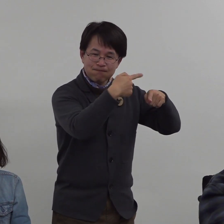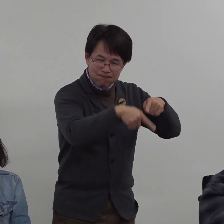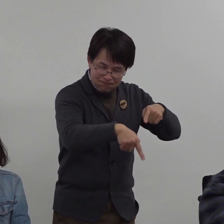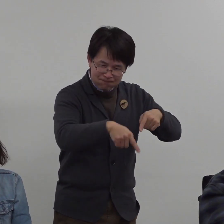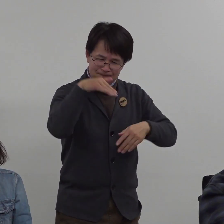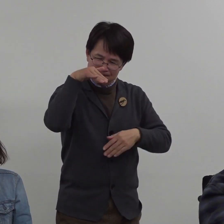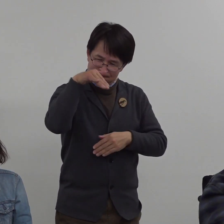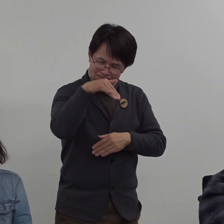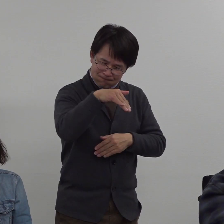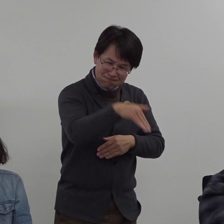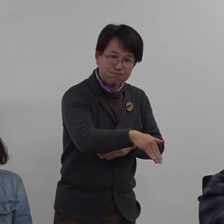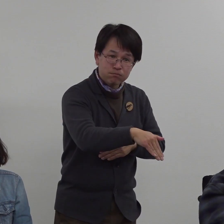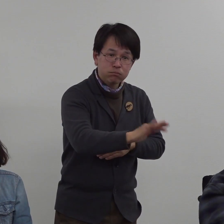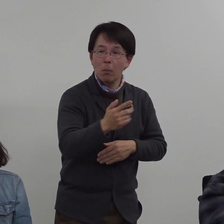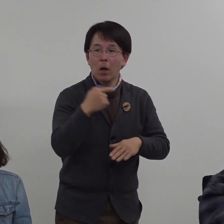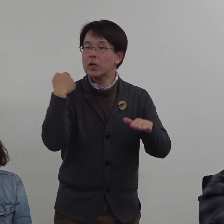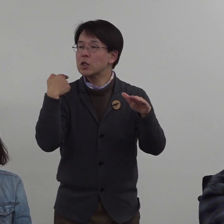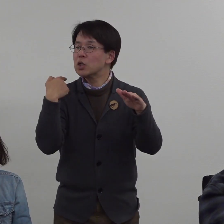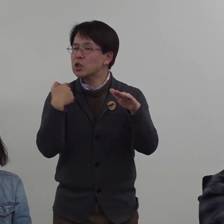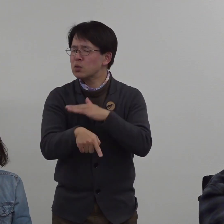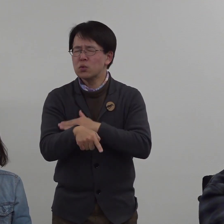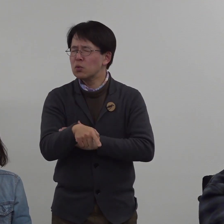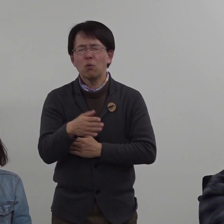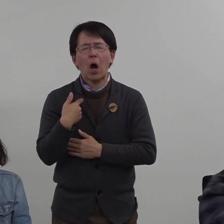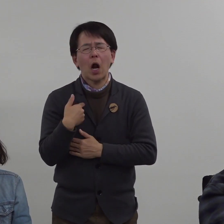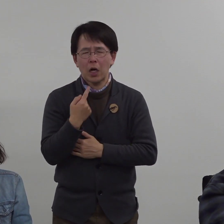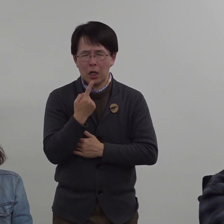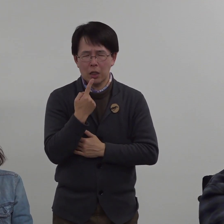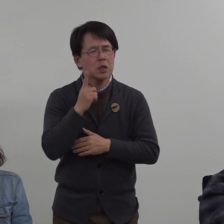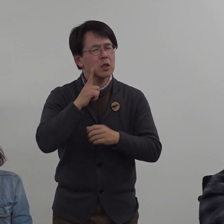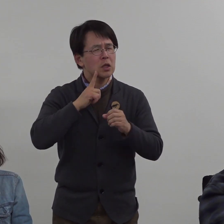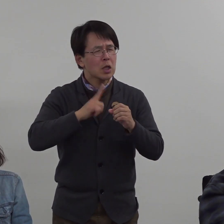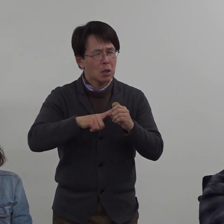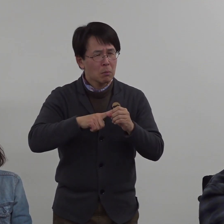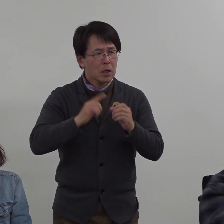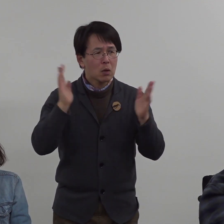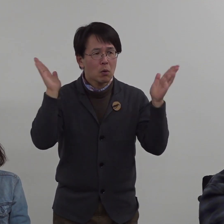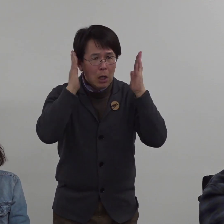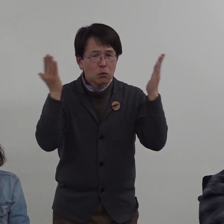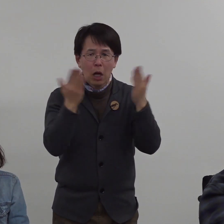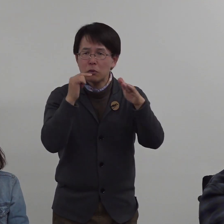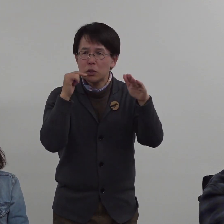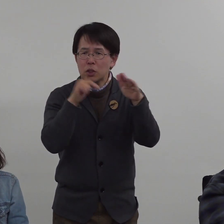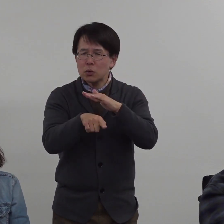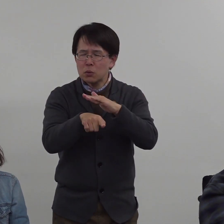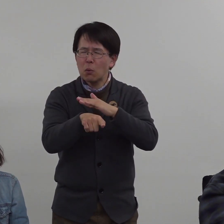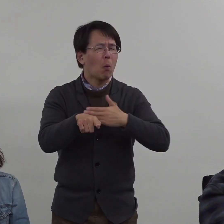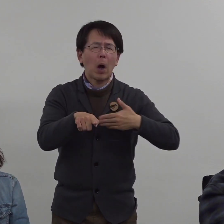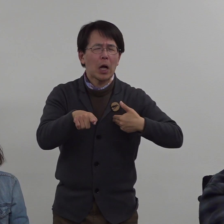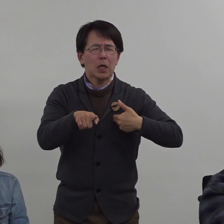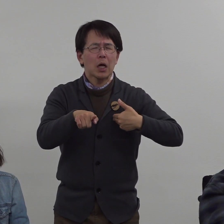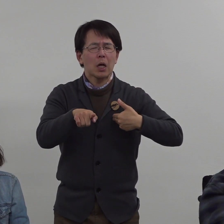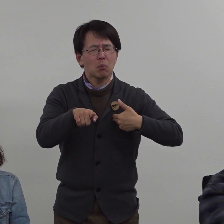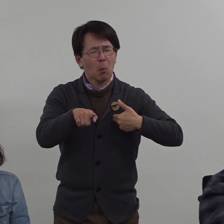ただ原因がわからなかったので何が原因なんだろうって一生懸命原因探しをしました